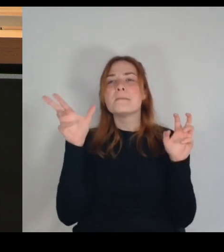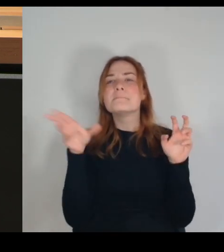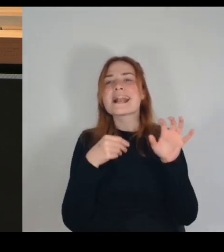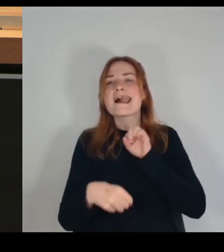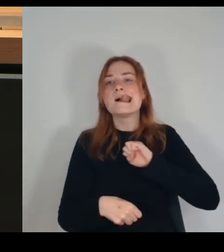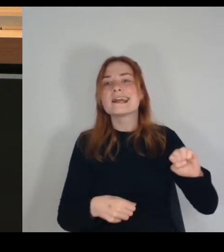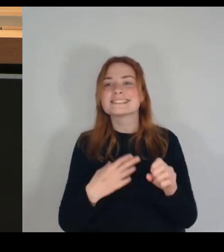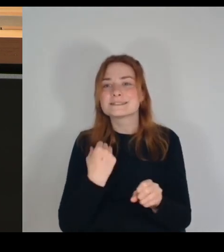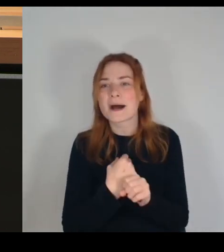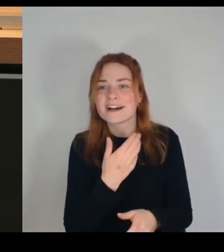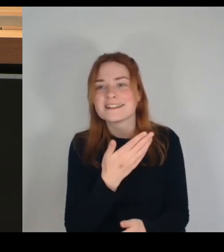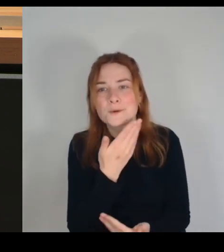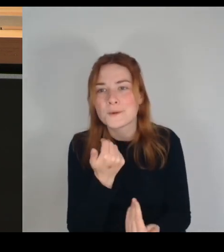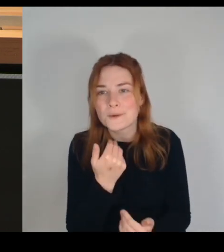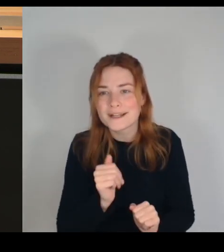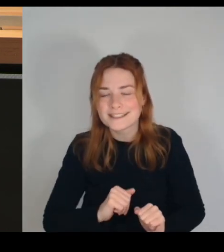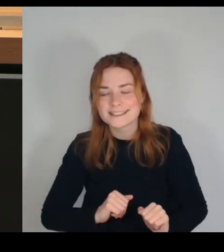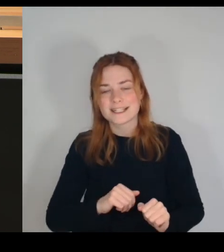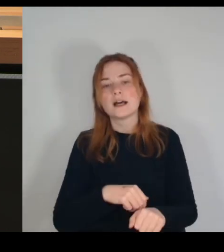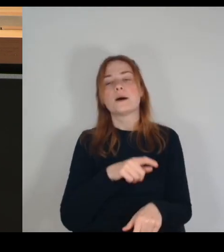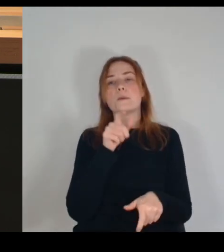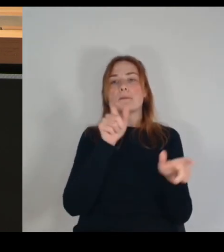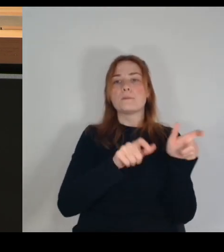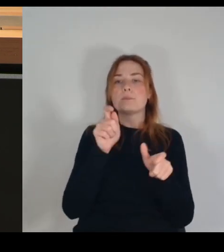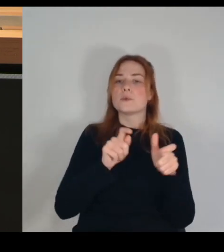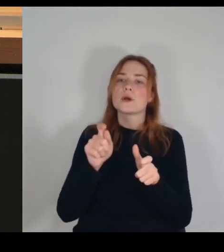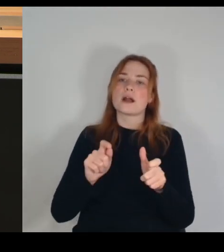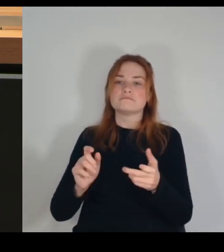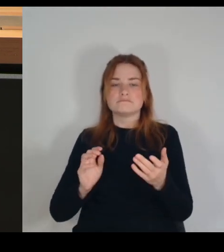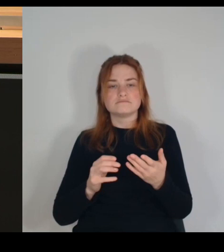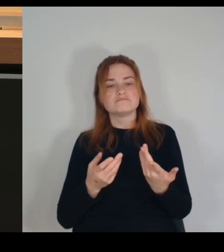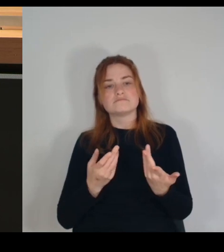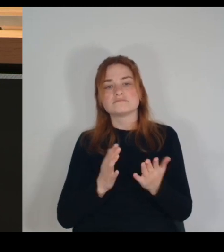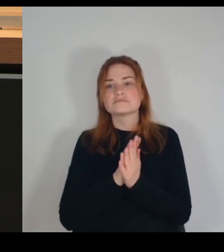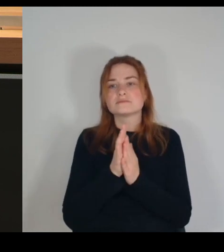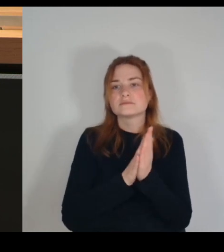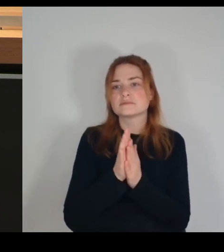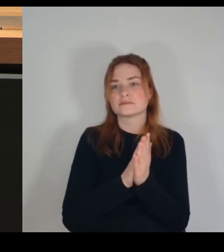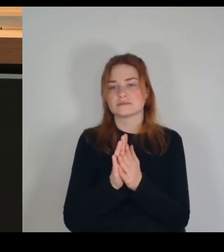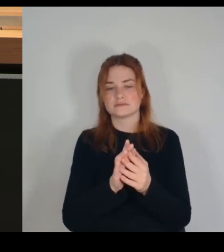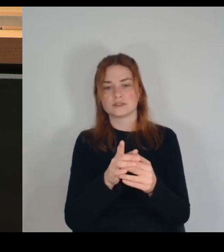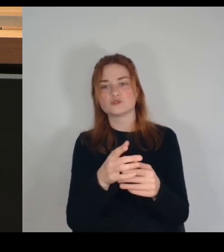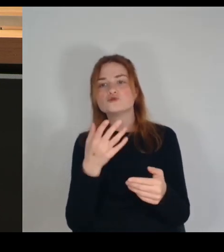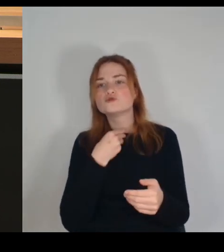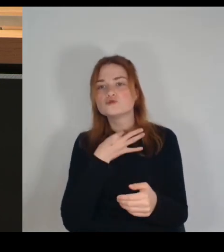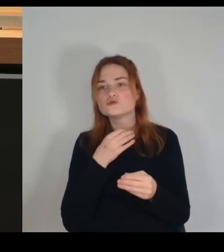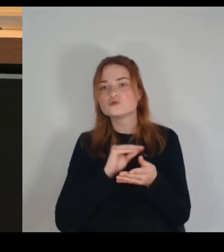der Bürgerinitiative Schule in Not. Und das finde ich wirklich peinlich, denn es wäre doch Ihre verdammte Pflicht gewesen, in